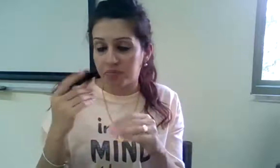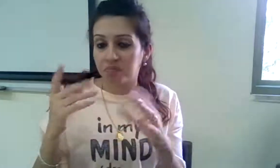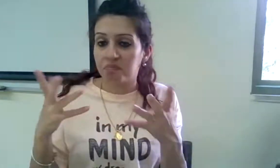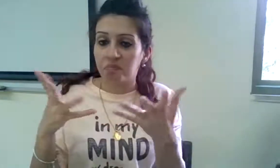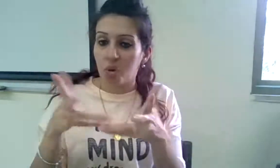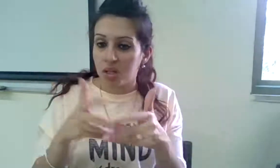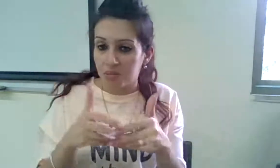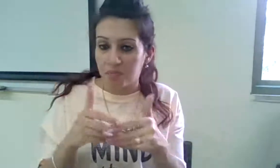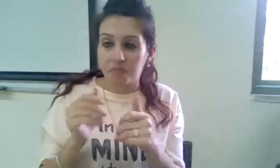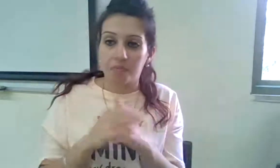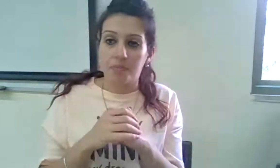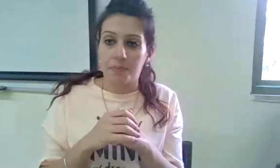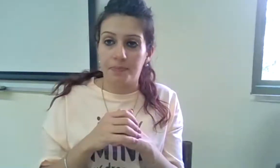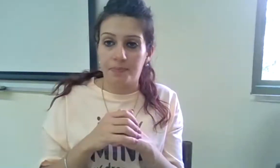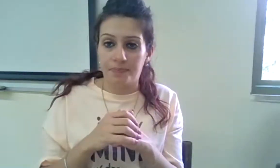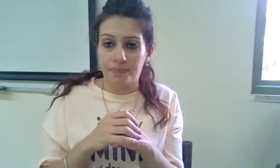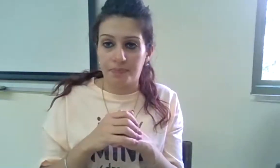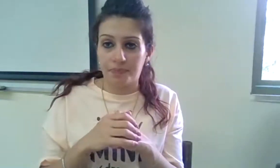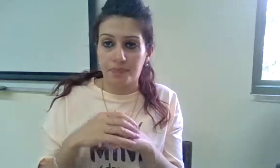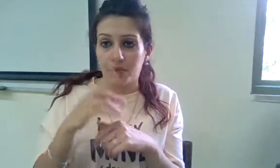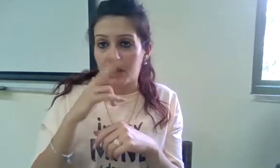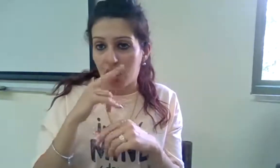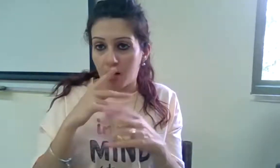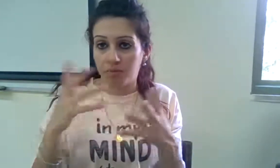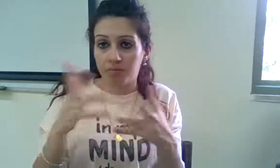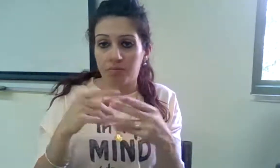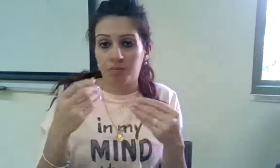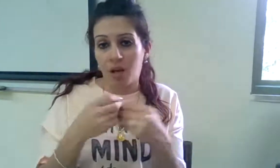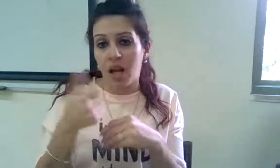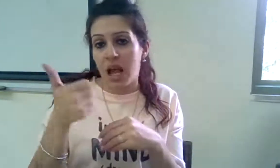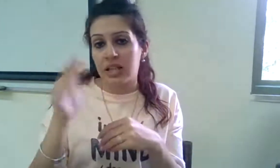المهارات والمعرفة والقيم التي لا يمكن فصلها